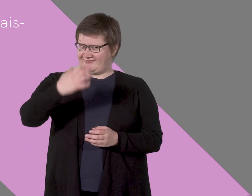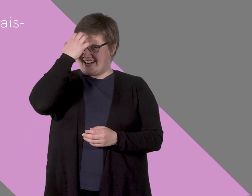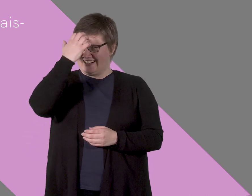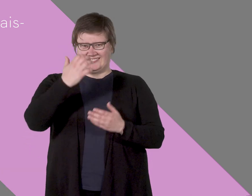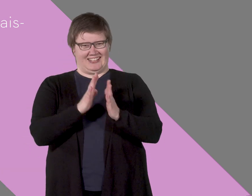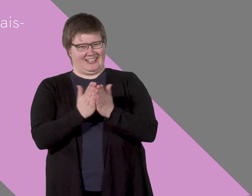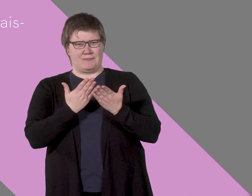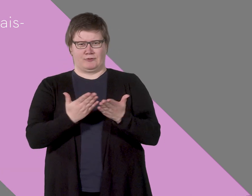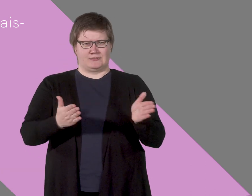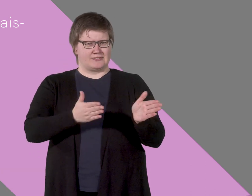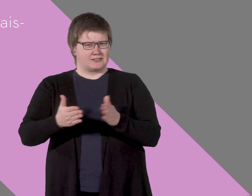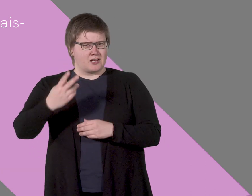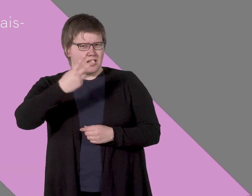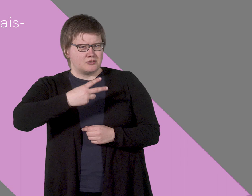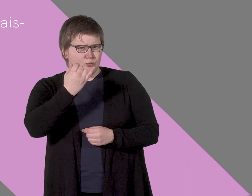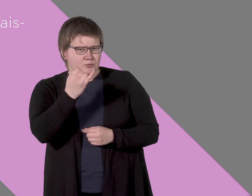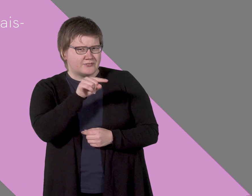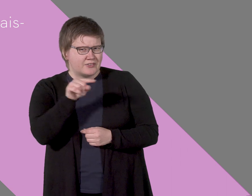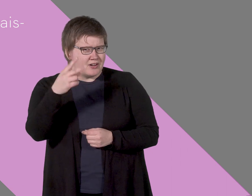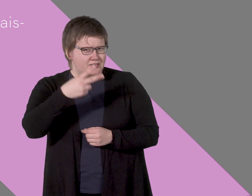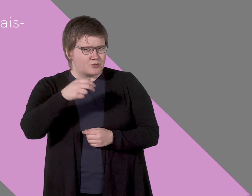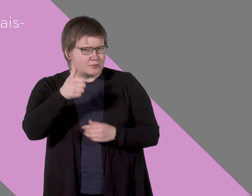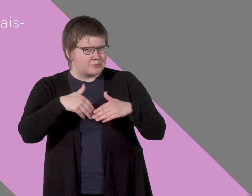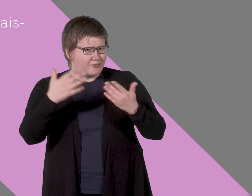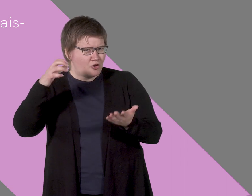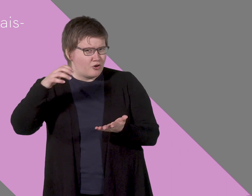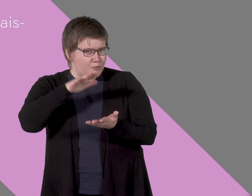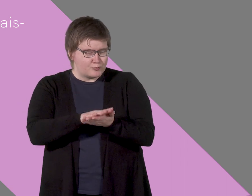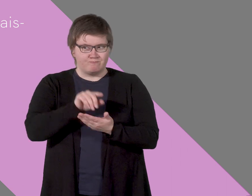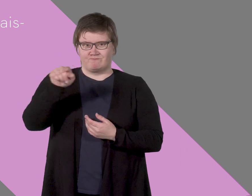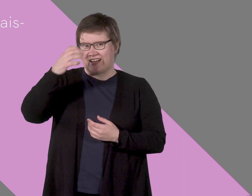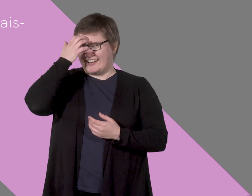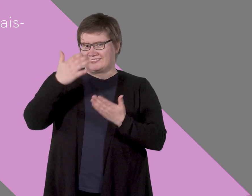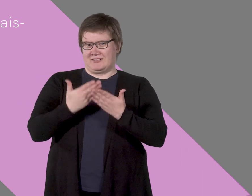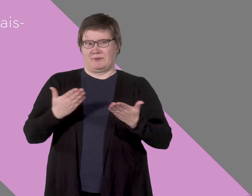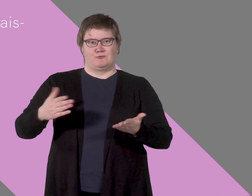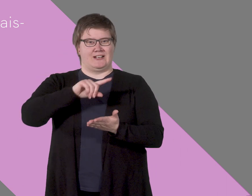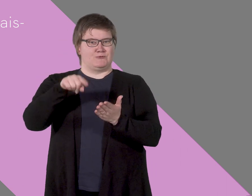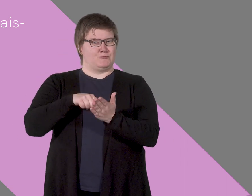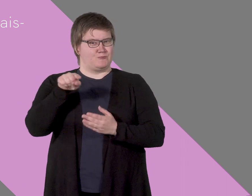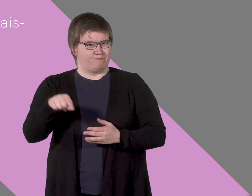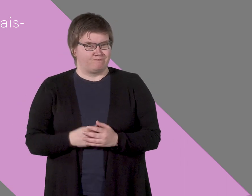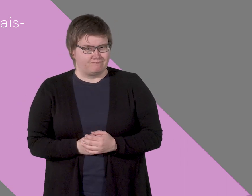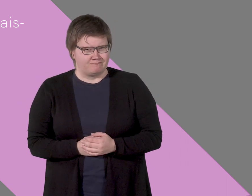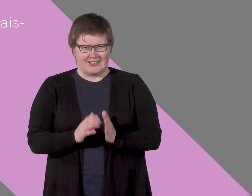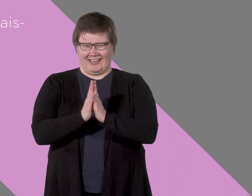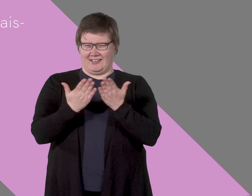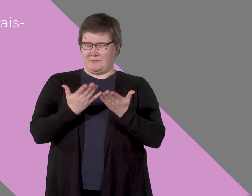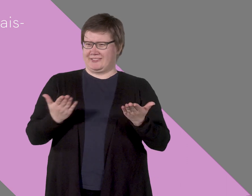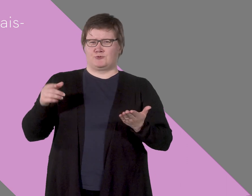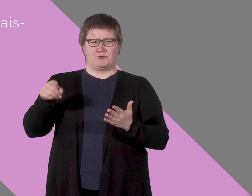Helsingin Messukeskuksessa 26.10.–29.10. järjestettävät Helsingin Kirjamessut -